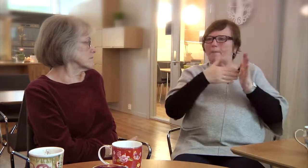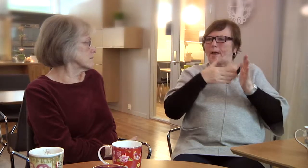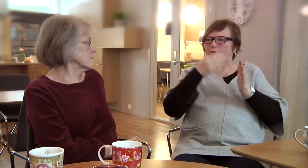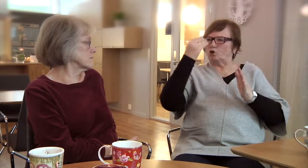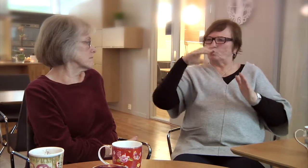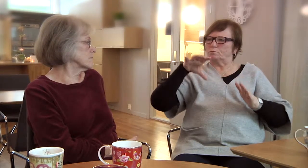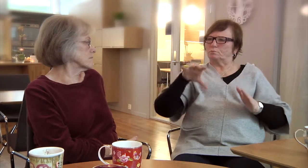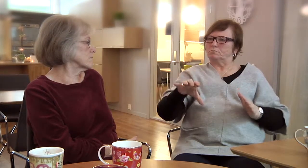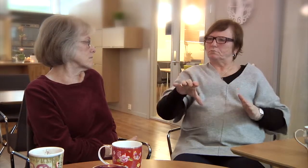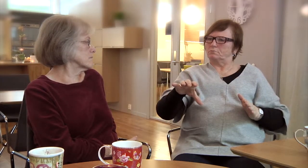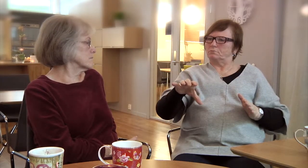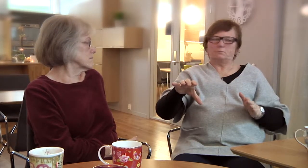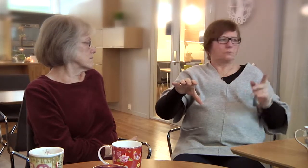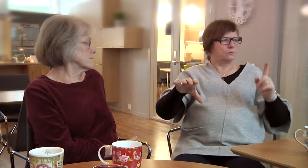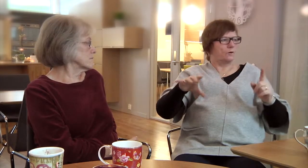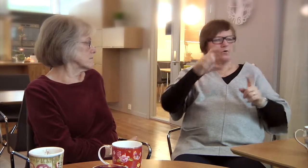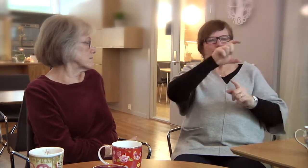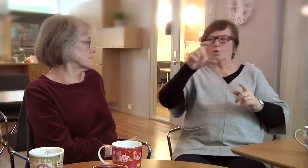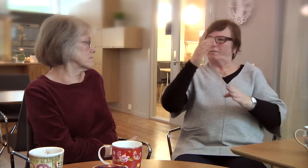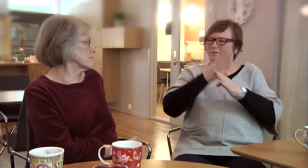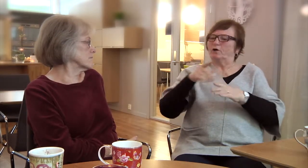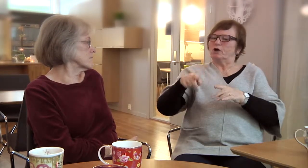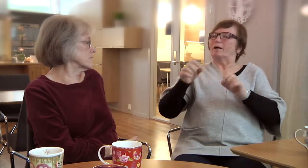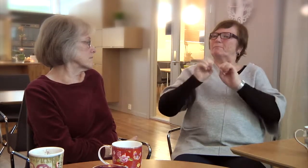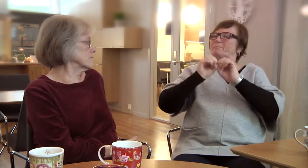Jeg tenkte at det skulle vært egne kurs for hørselshemmede.